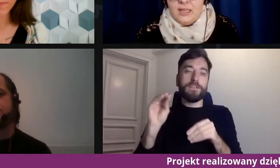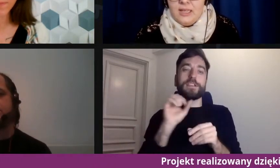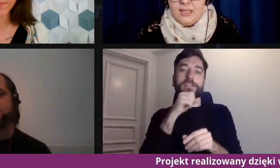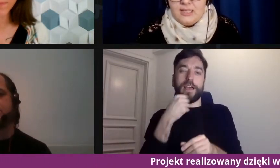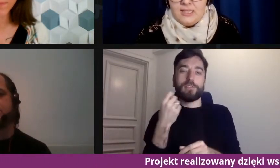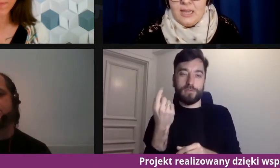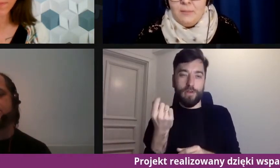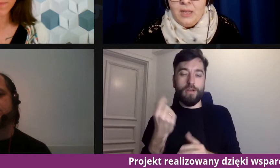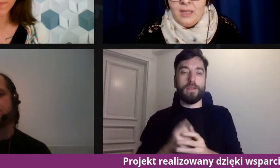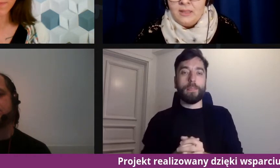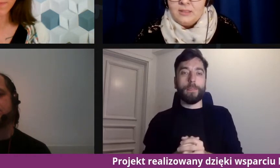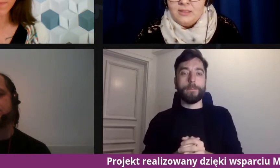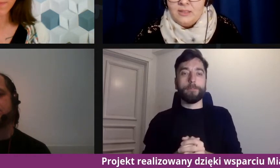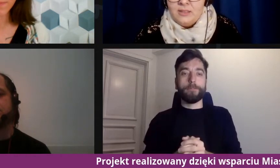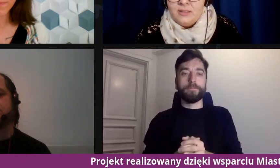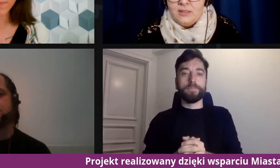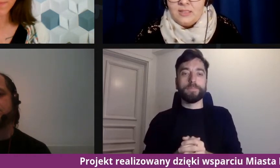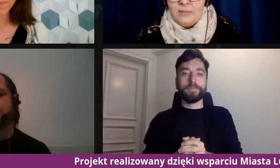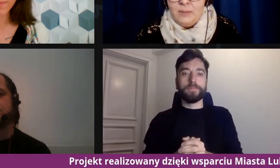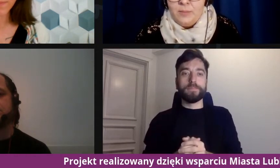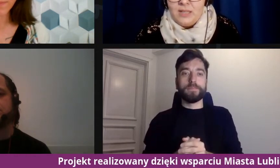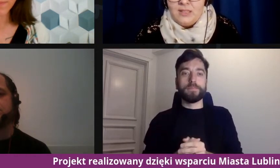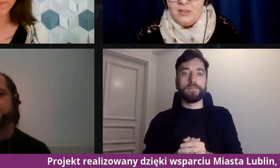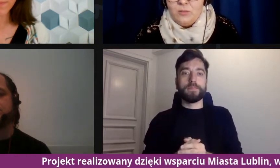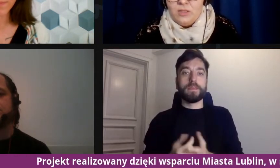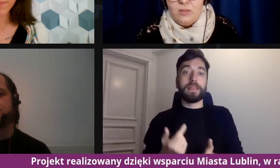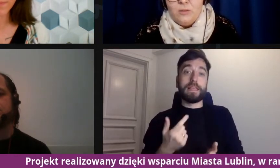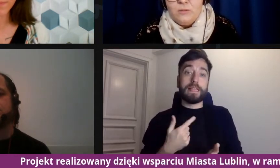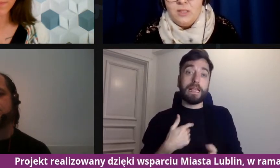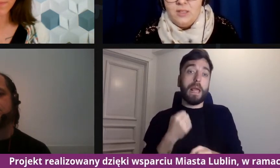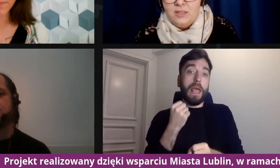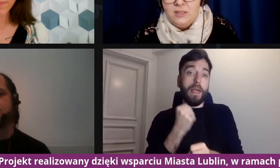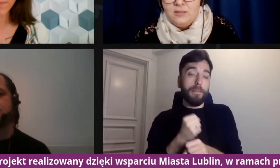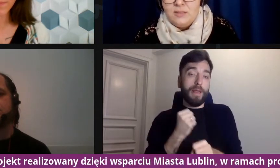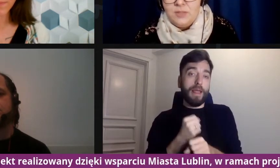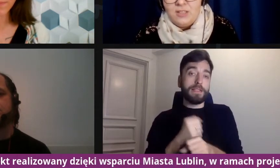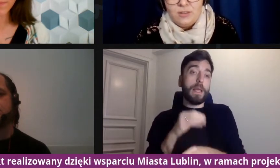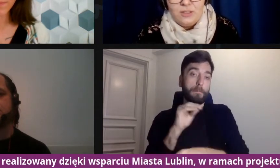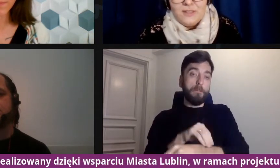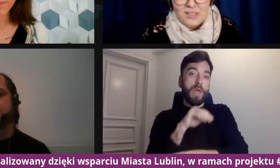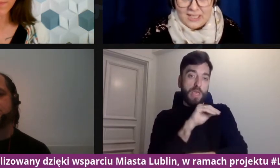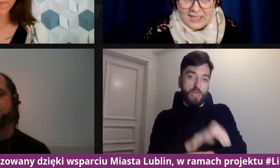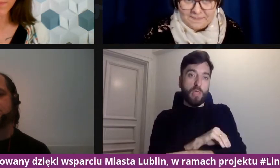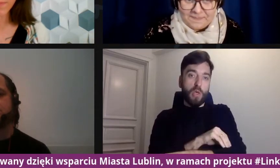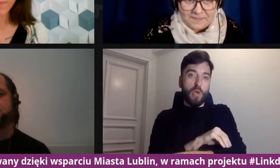Sama praca tą metodą zaczęła się od doświadczenia.